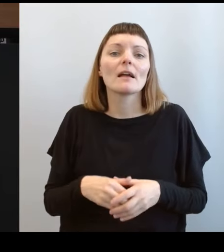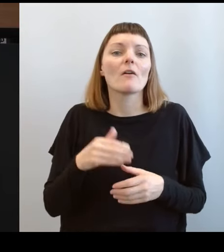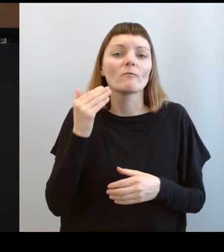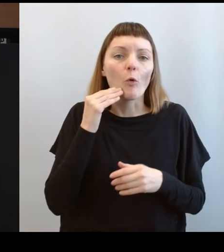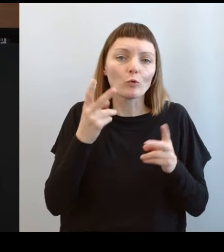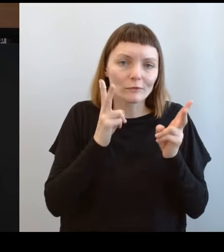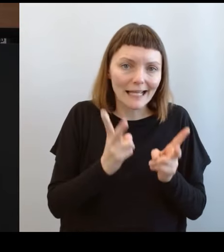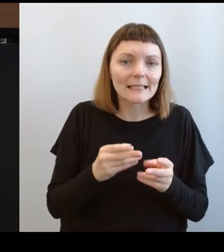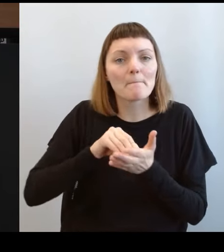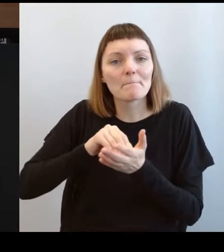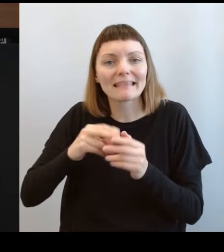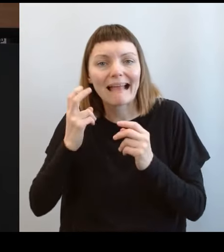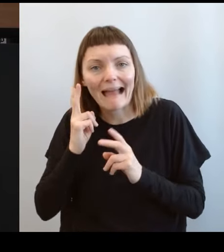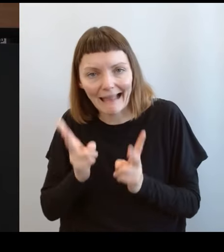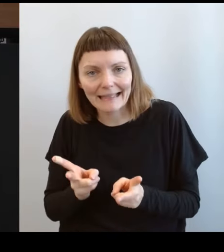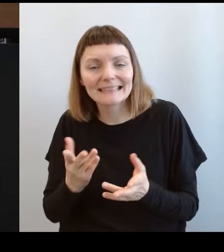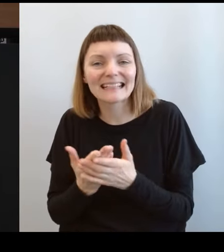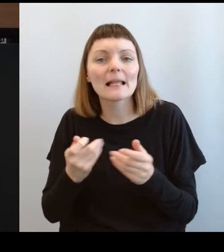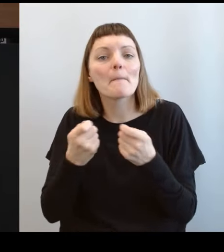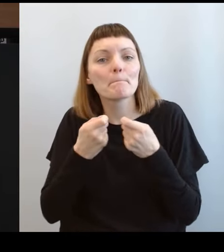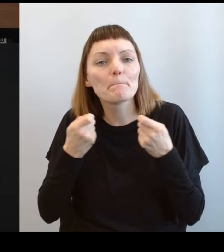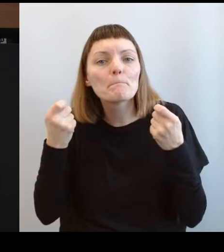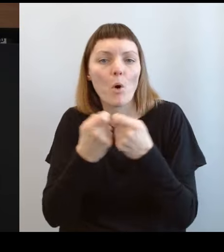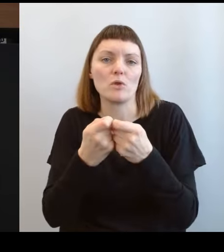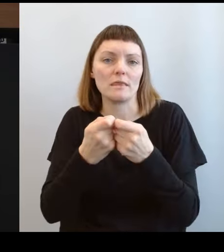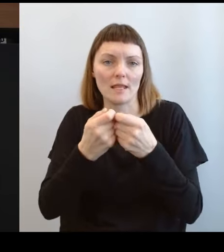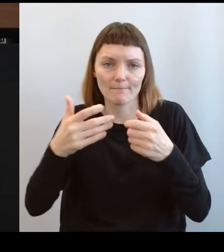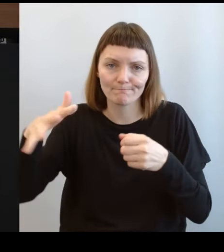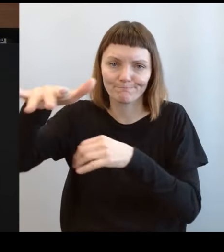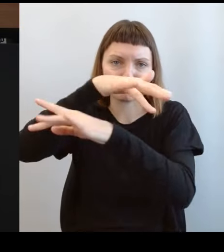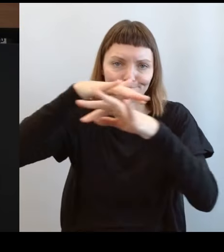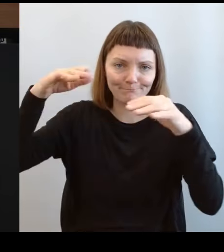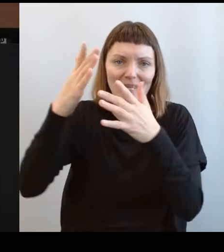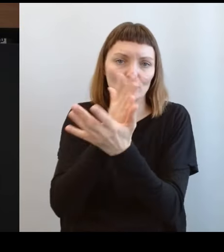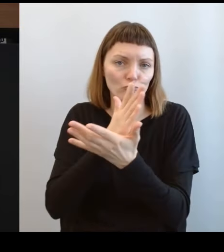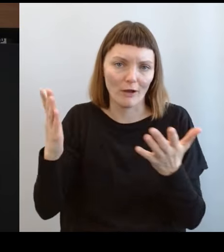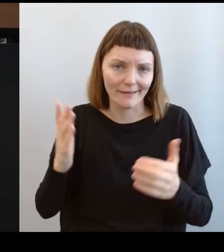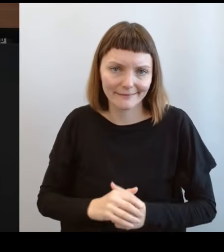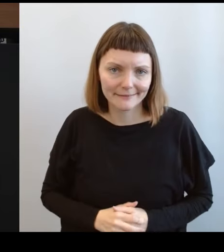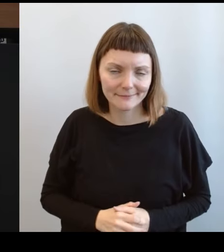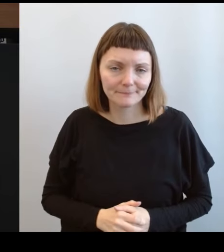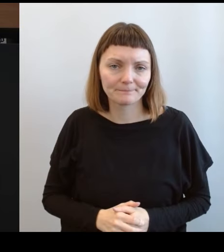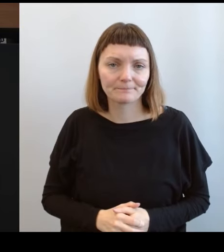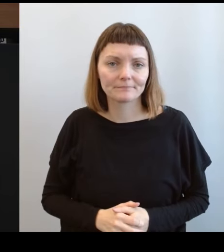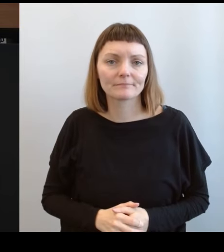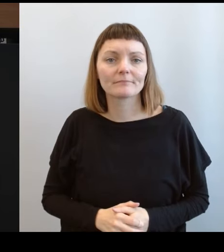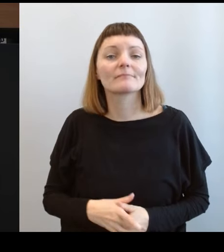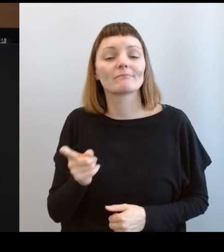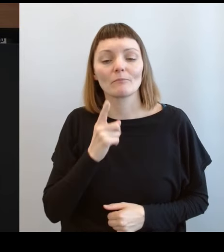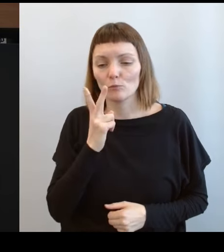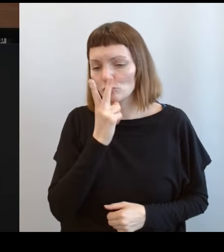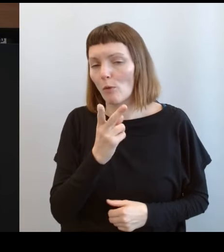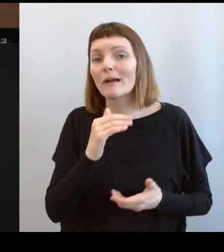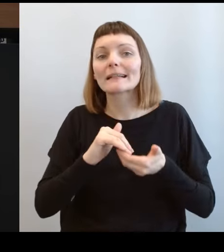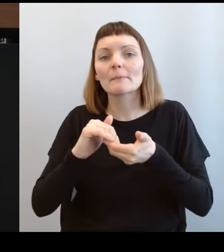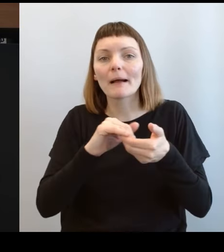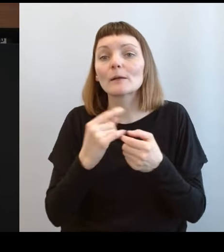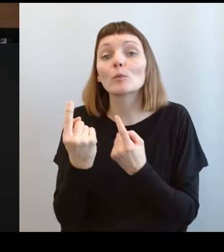können wir gar nicht abstreiten. In erster Linie müssen wir gemeinsam mit den Grünen dafür sorgen, dass wir die gesetzliche Kappungsgrenze